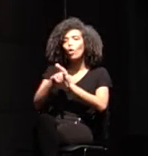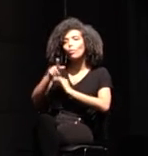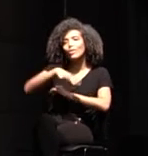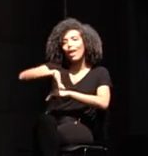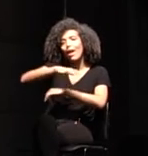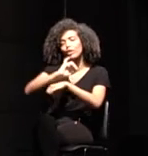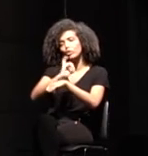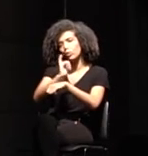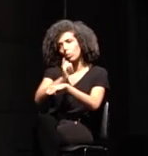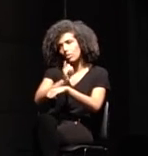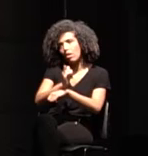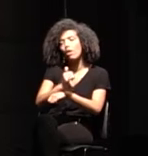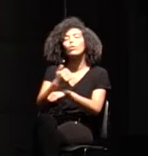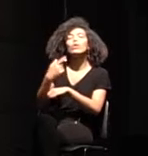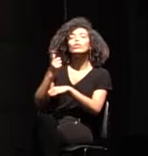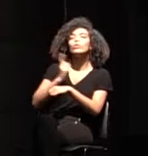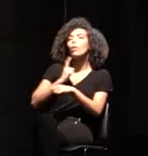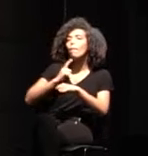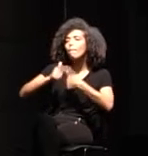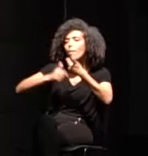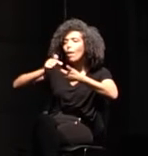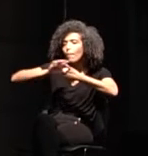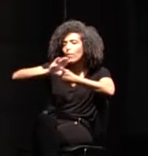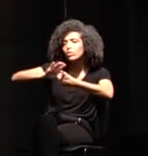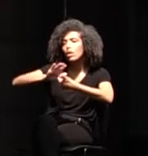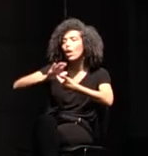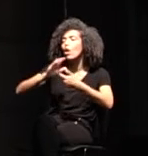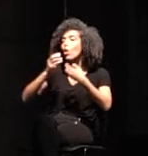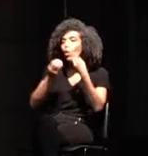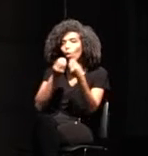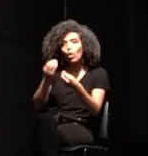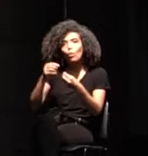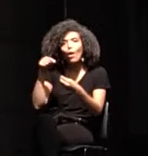e trabalhou para mostrar como estes gêneros são interligados.